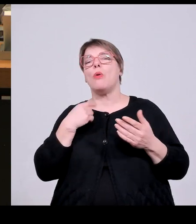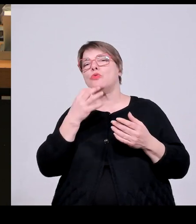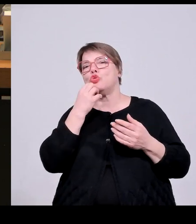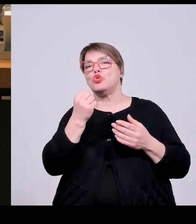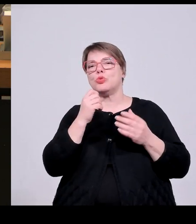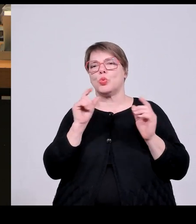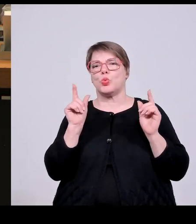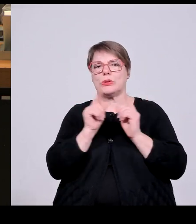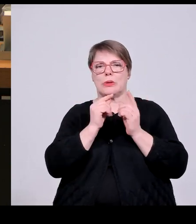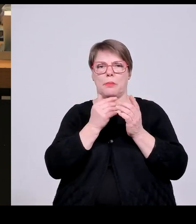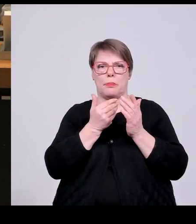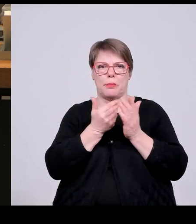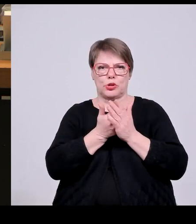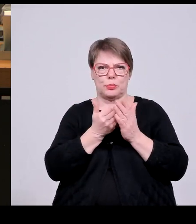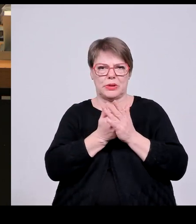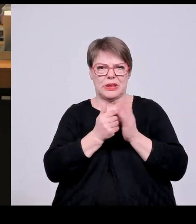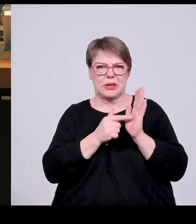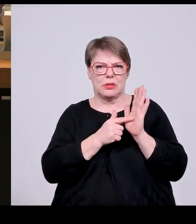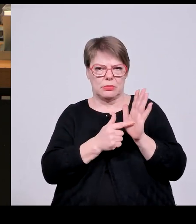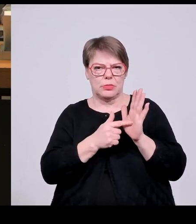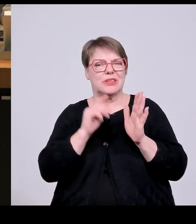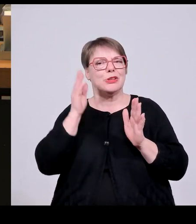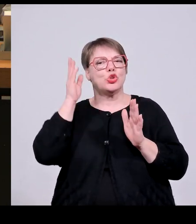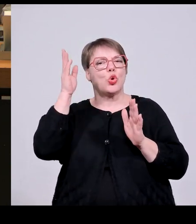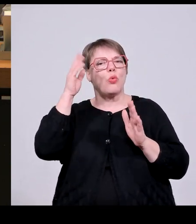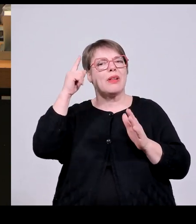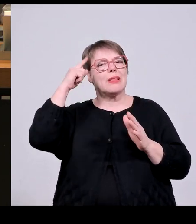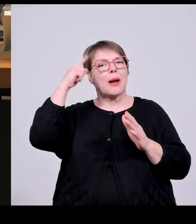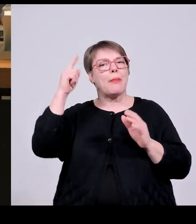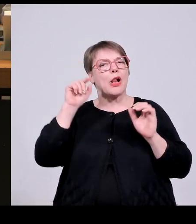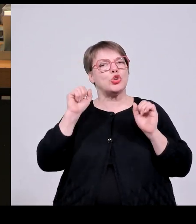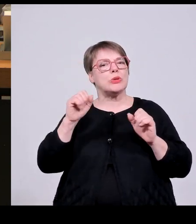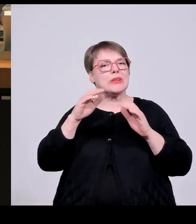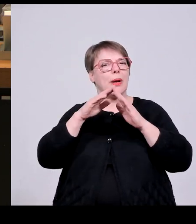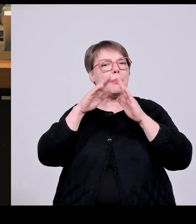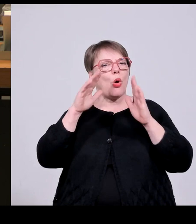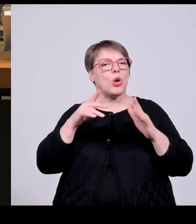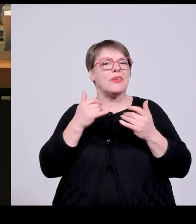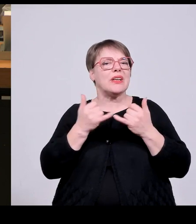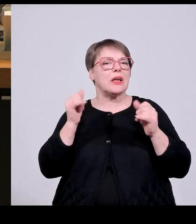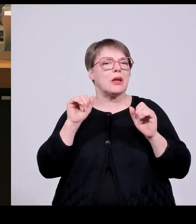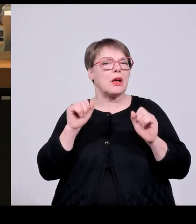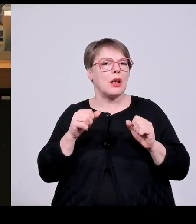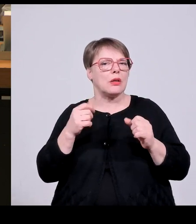Und diese sollen nun auf Initiative des Bundespräsidialamtes, da das möglich ist,